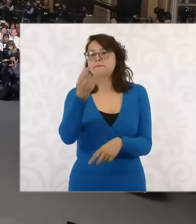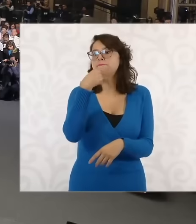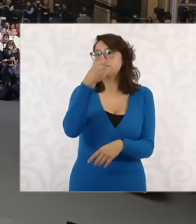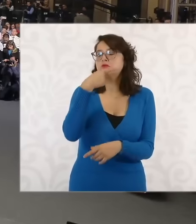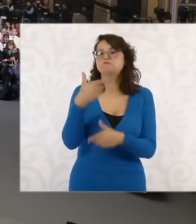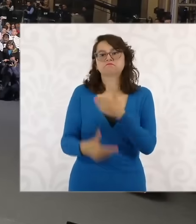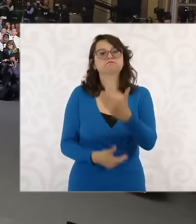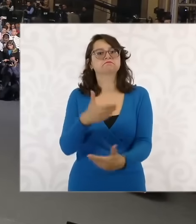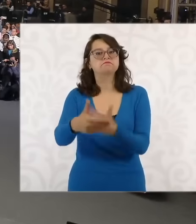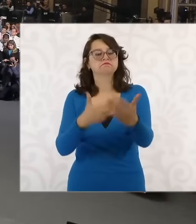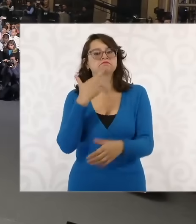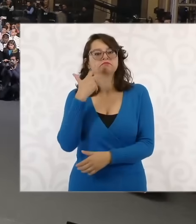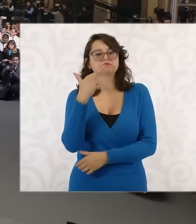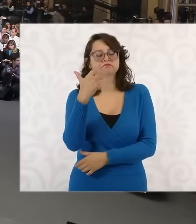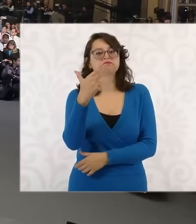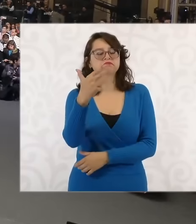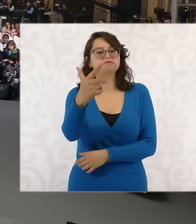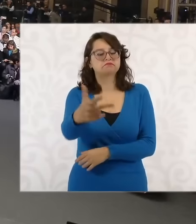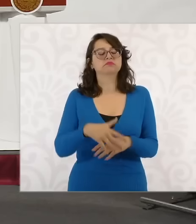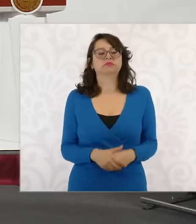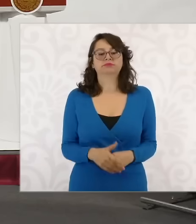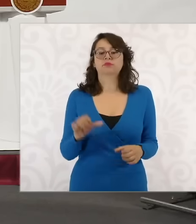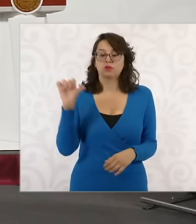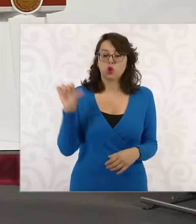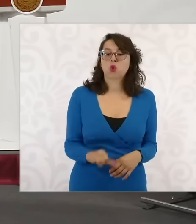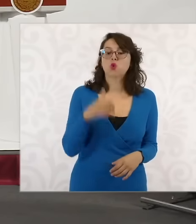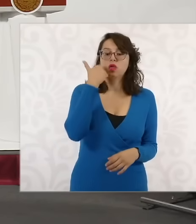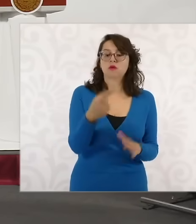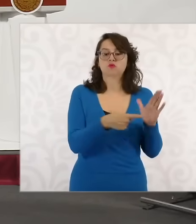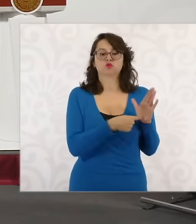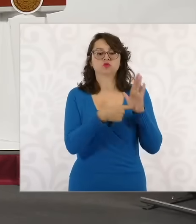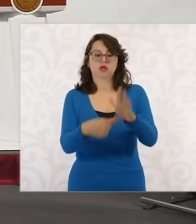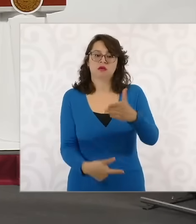presentarles hoy el corte de cómo estamos y mostrarles todavía lo que nos queda de trabajar